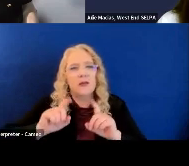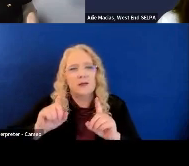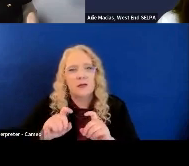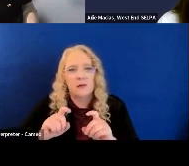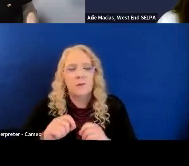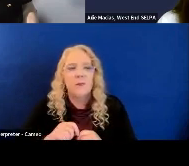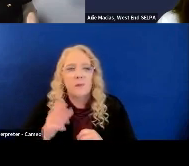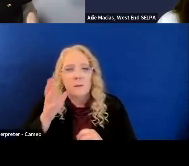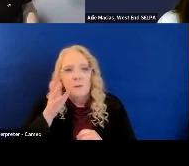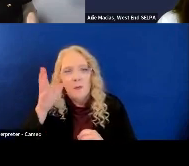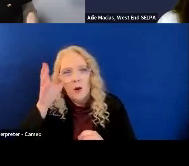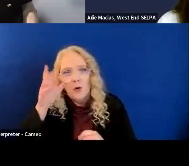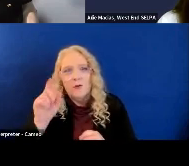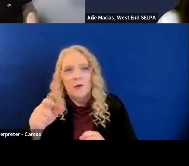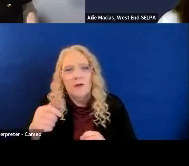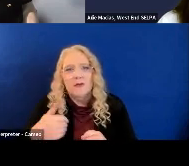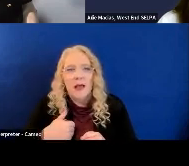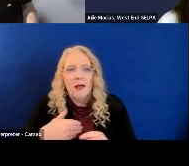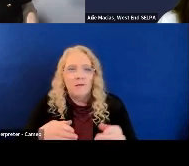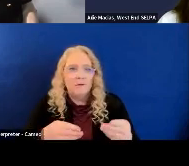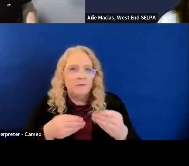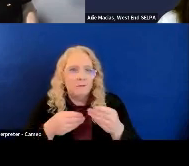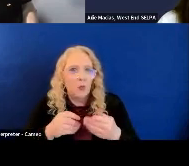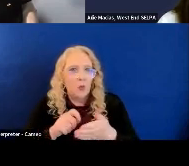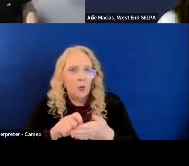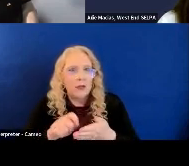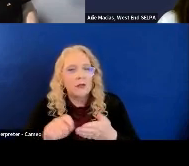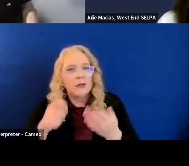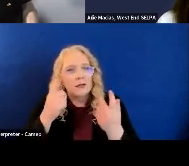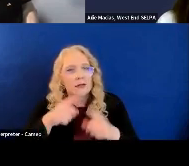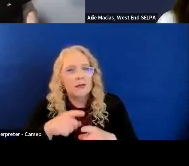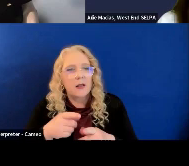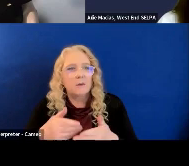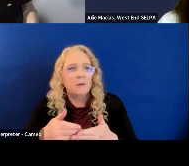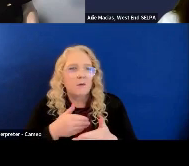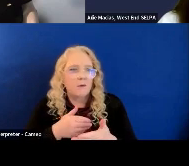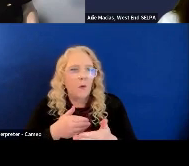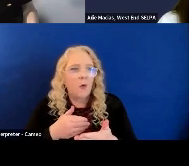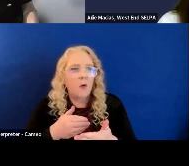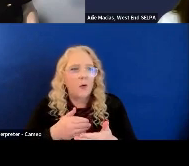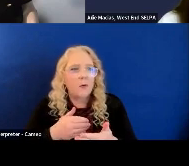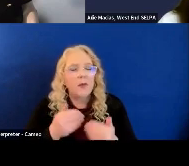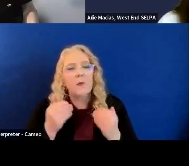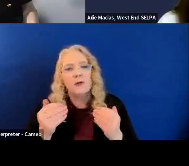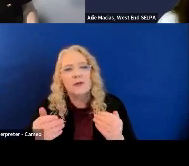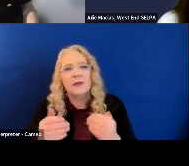su consentimiento informado por escrito antes de que la primera evaluación de educación especial de su hijo pueda proceder. 15